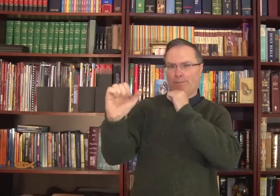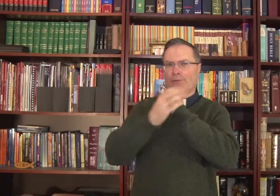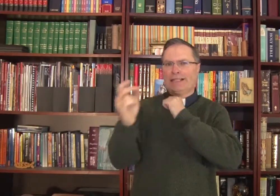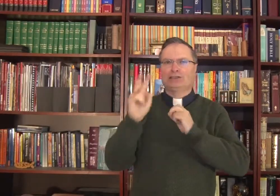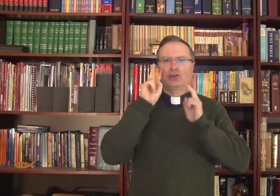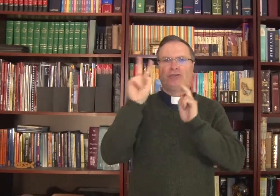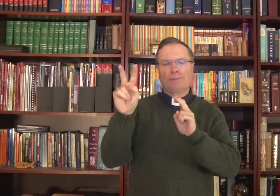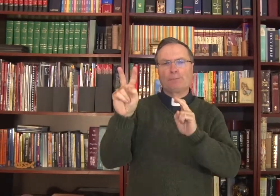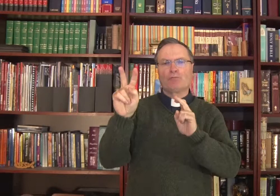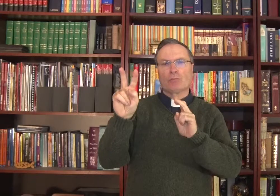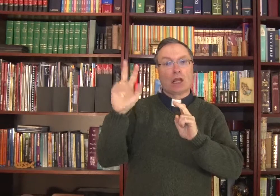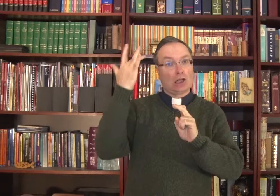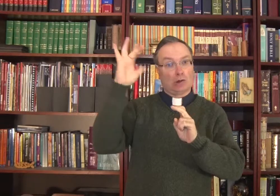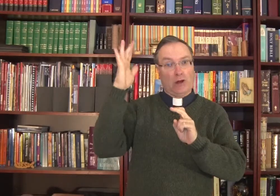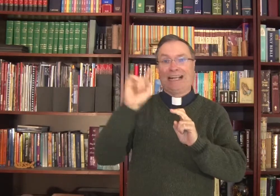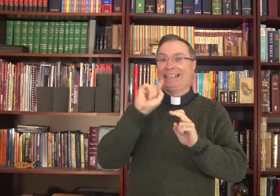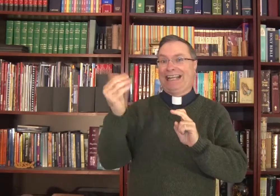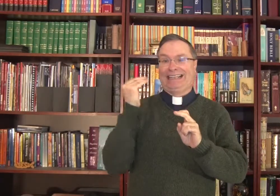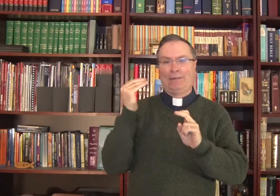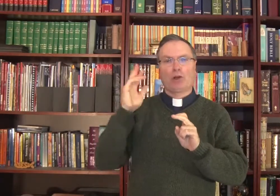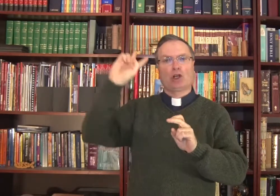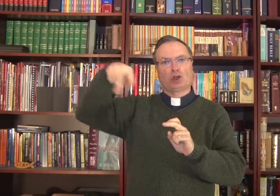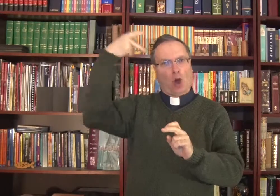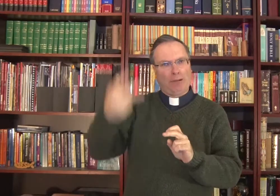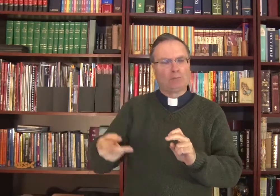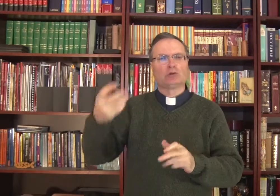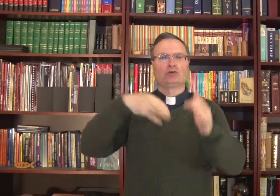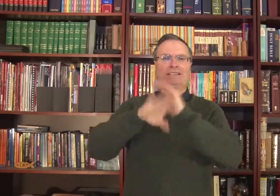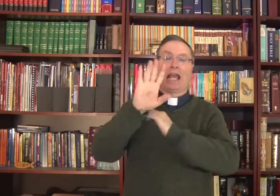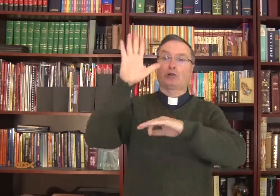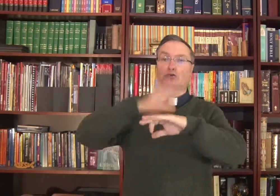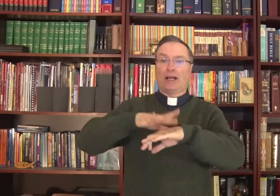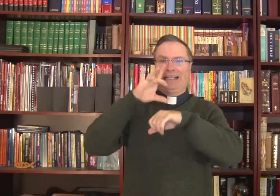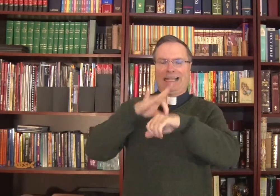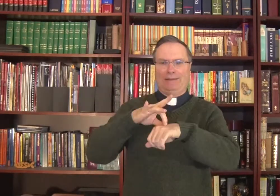et je vis une étoile qui était tombée du ciel sur la terre.